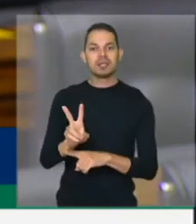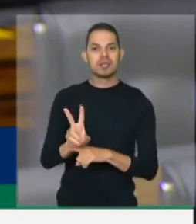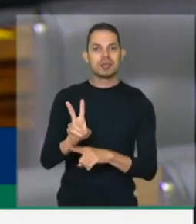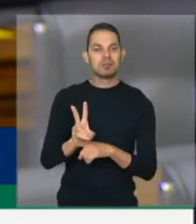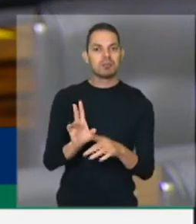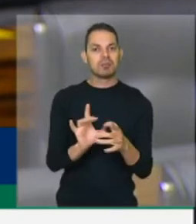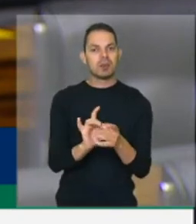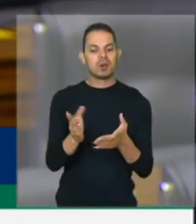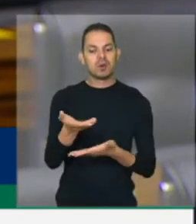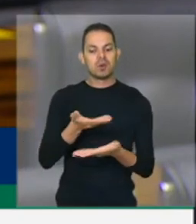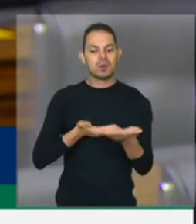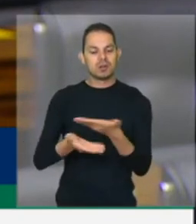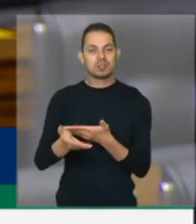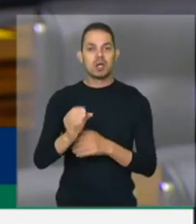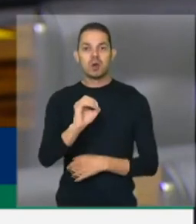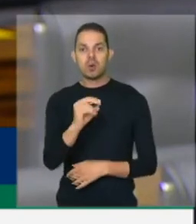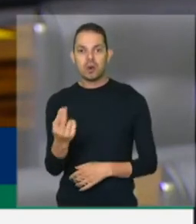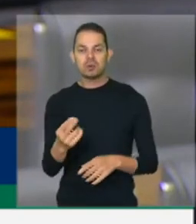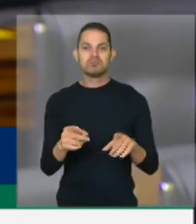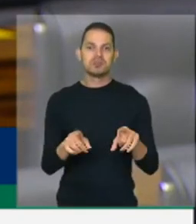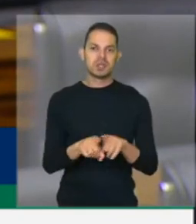CASA APROVE UMA LEI QUE DEFENDA O ESTADO DEMOCRÁTICO DE DIREITO SEJA NO SUPREMO